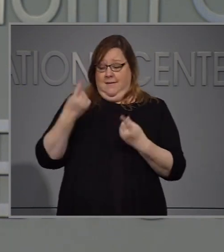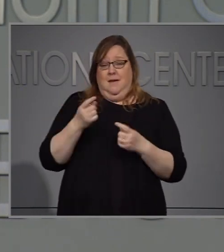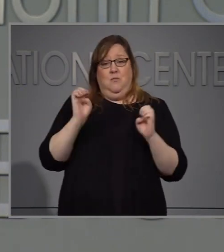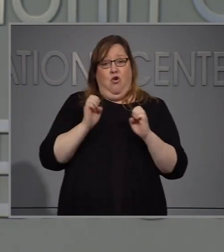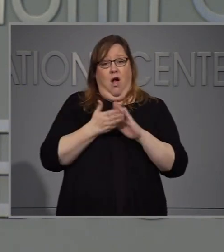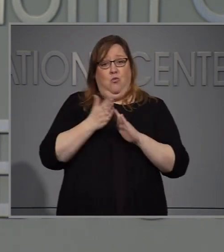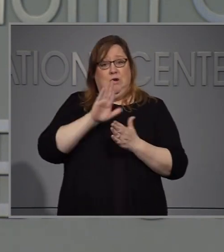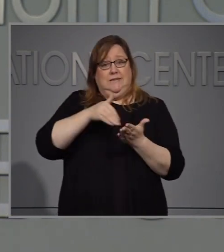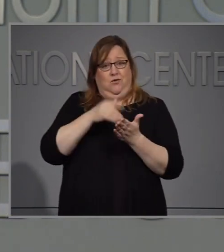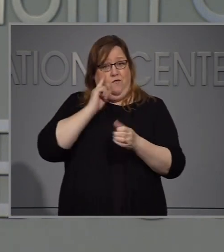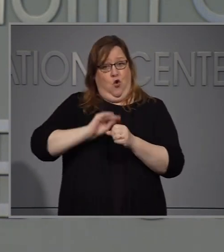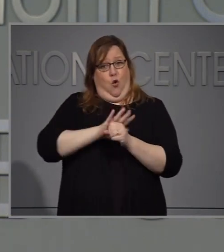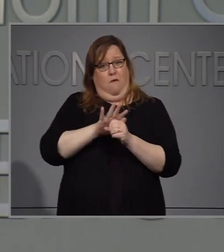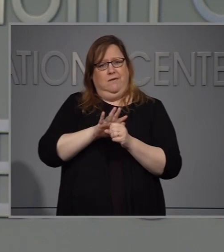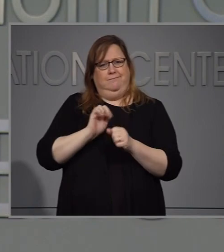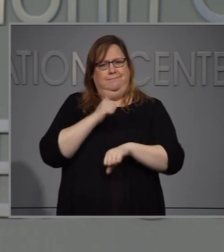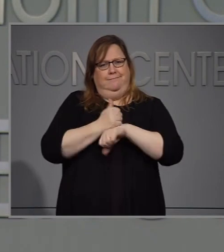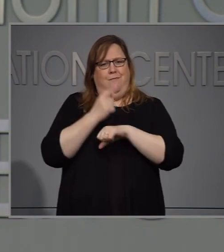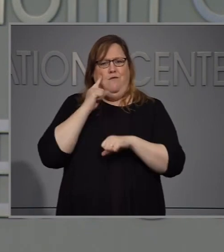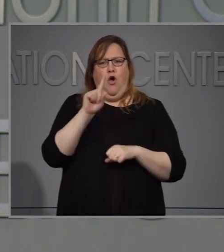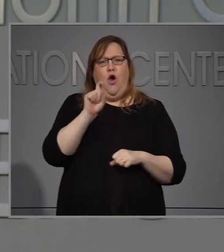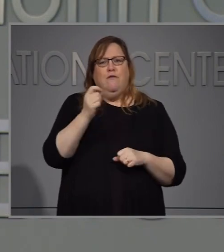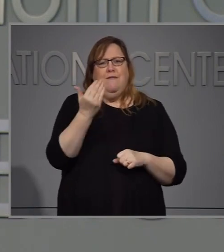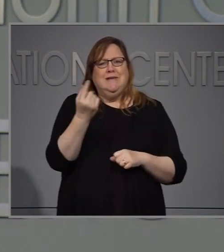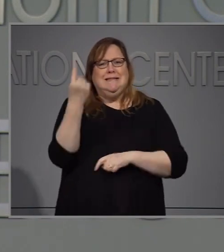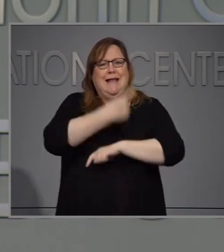operaciones de emergencia, en respuesta covid diecinueve.